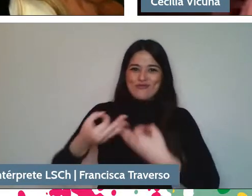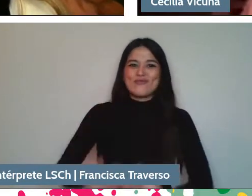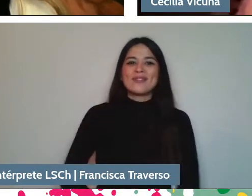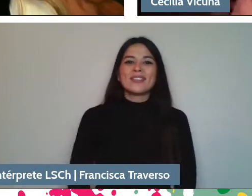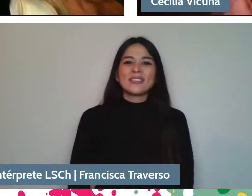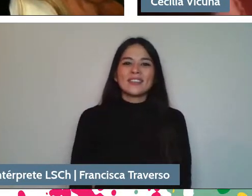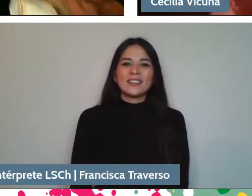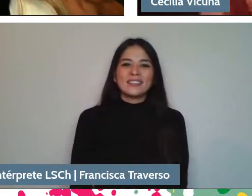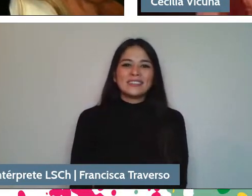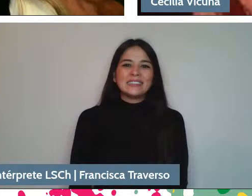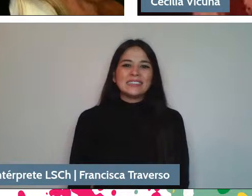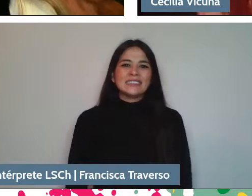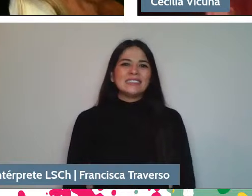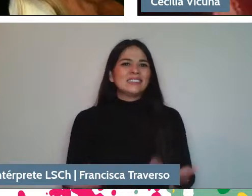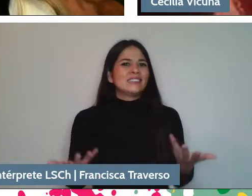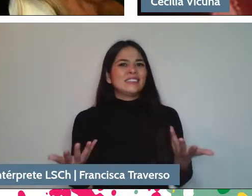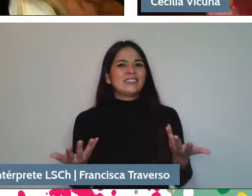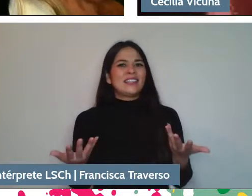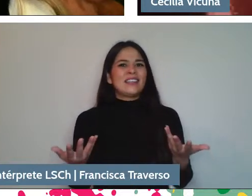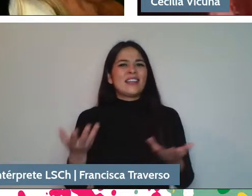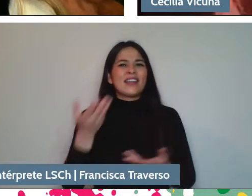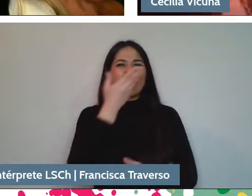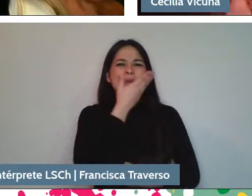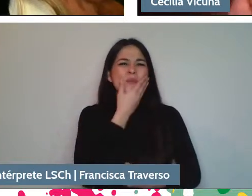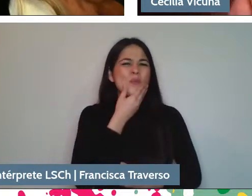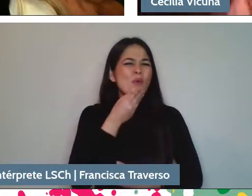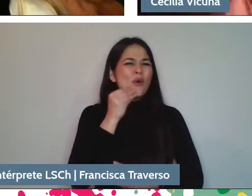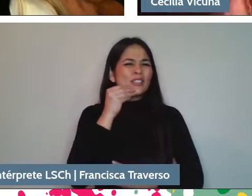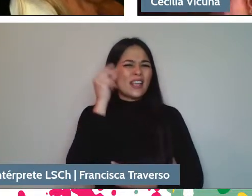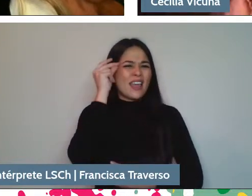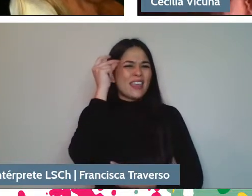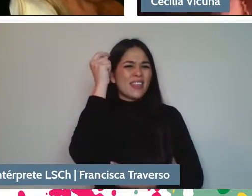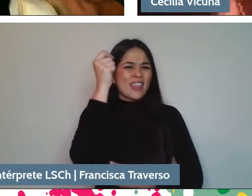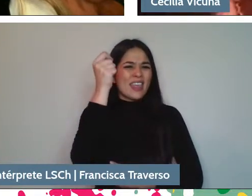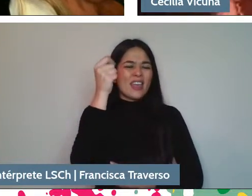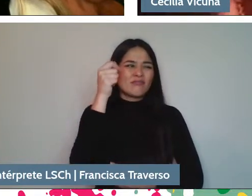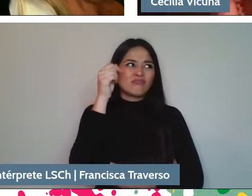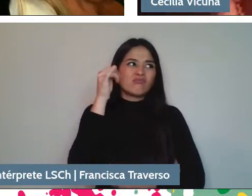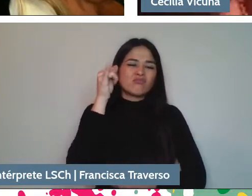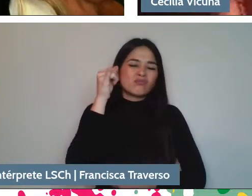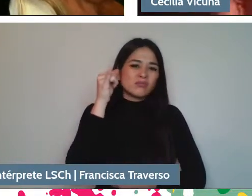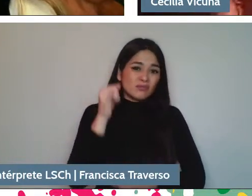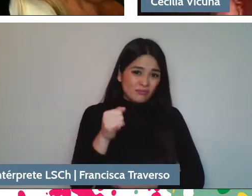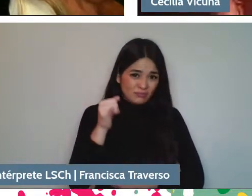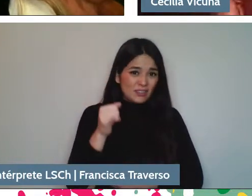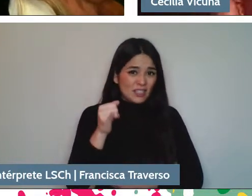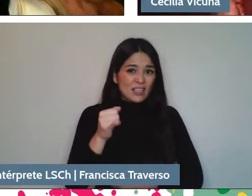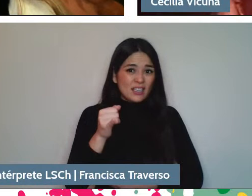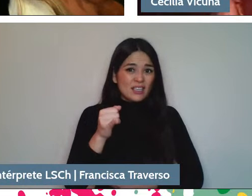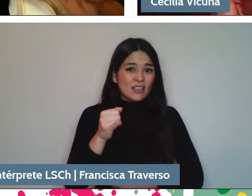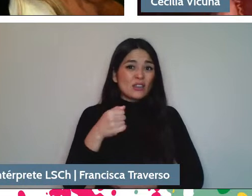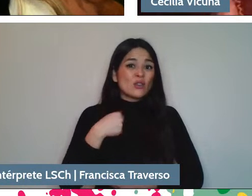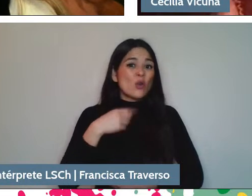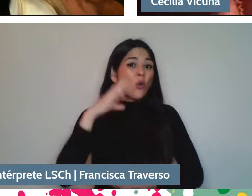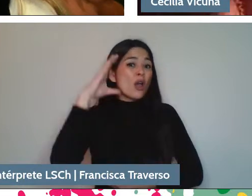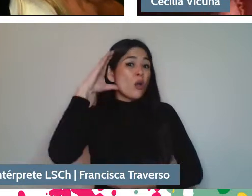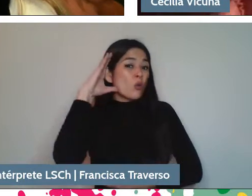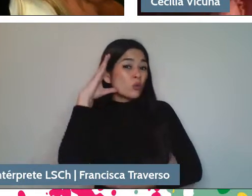Que hermosa idea, Voluspa. Y sí, a veces, tanto escuchándote a ti como escuchando a otras personas